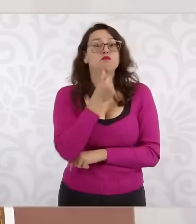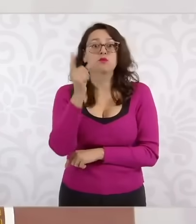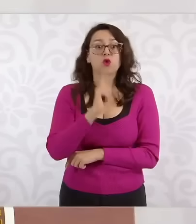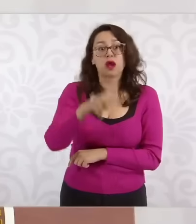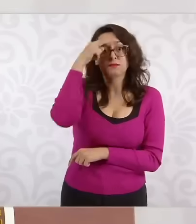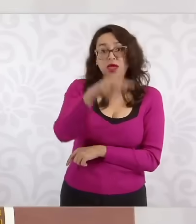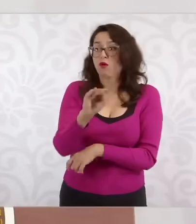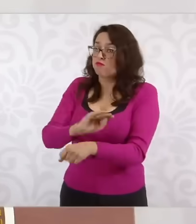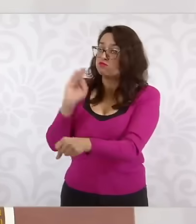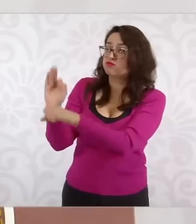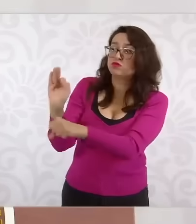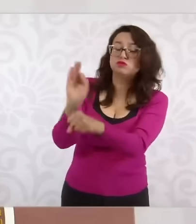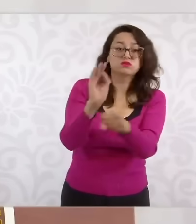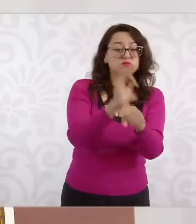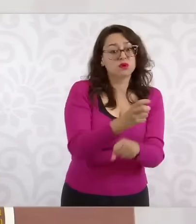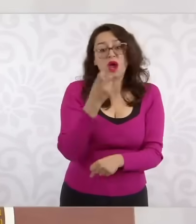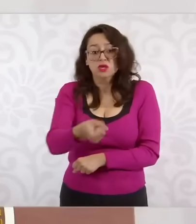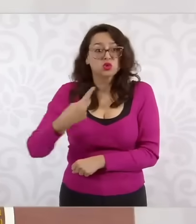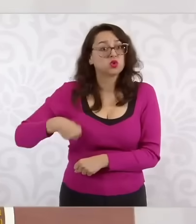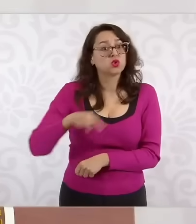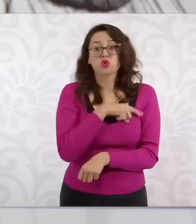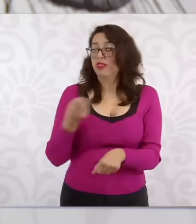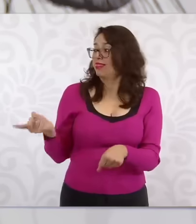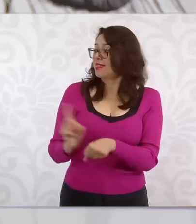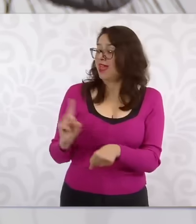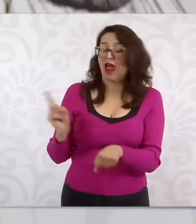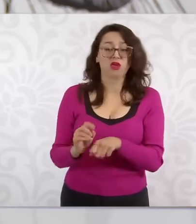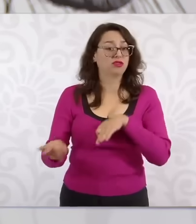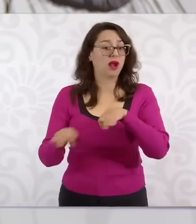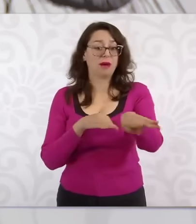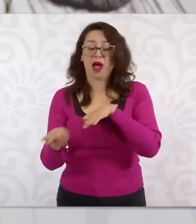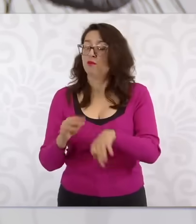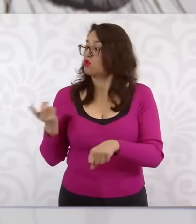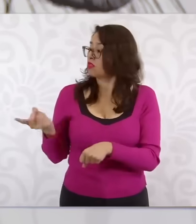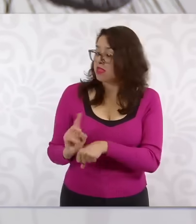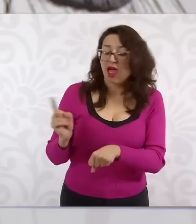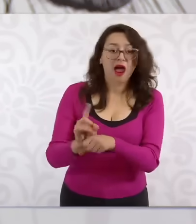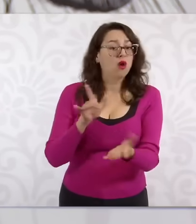días y damos todos los apoyos, pero hay una parte en donde sí pues cada entidad tiene que hacer